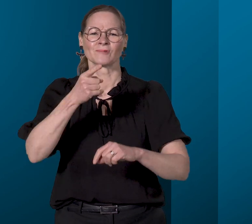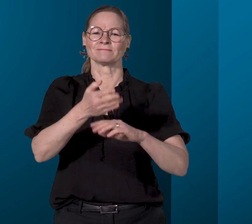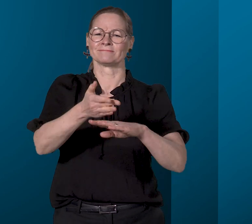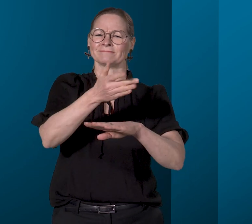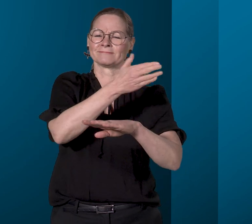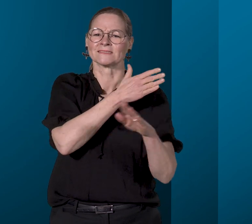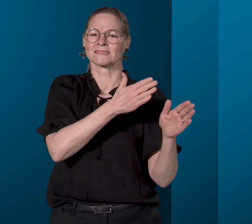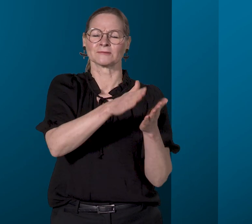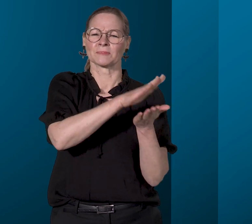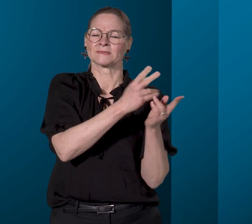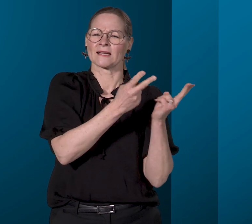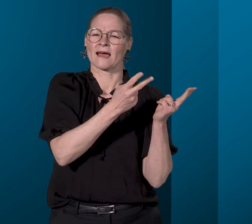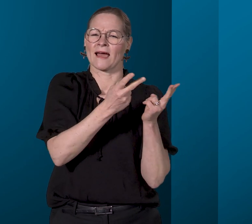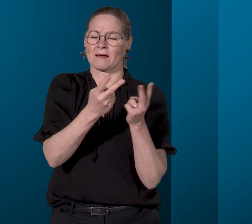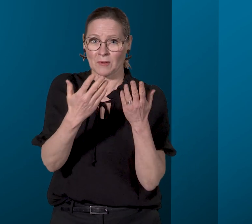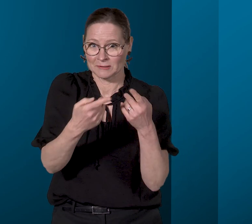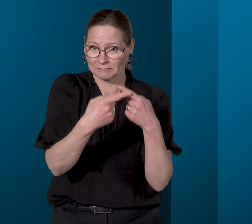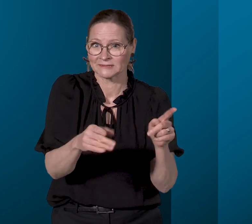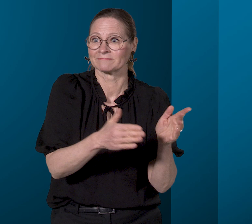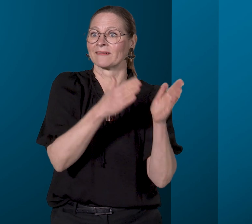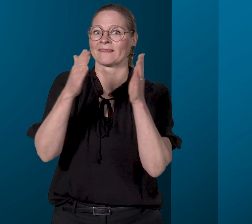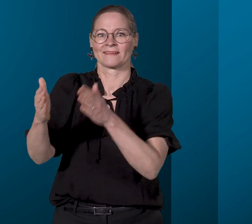Viime vuosista poiketen järjestämispaikkana toimii -